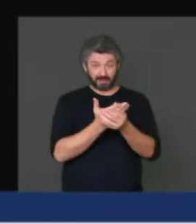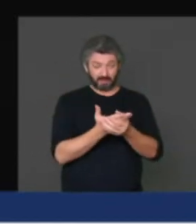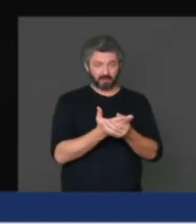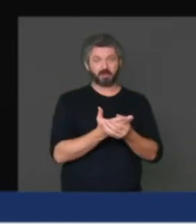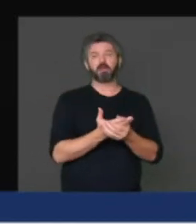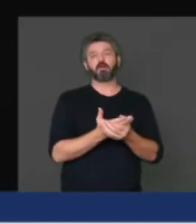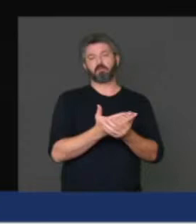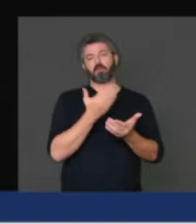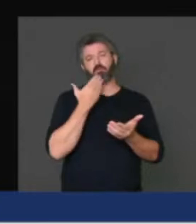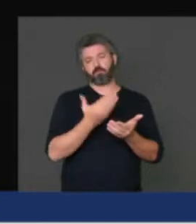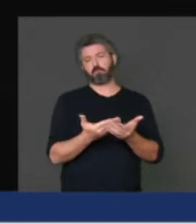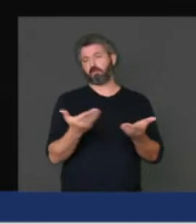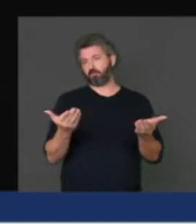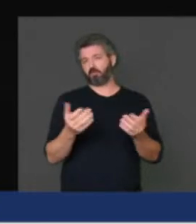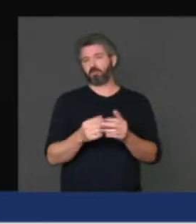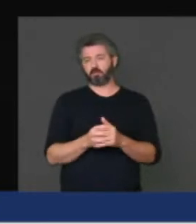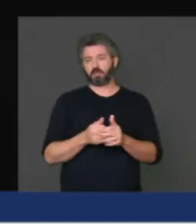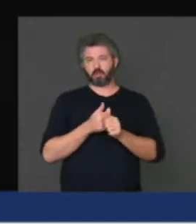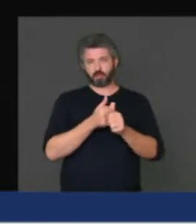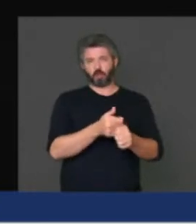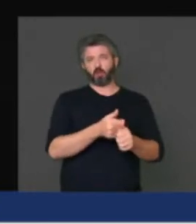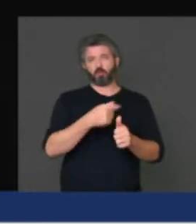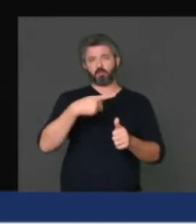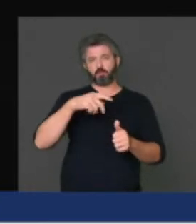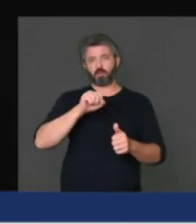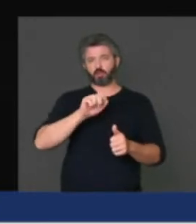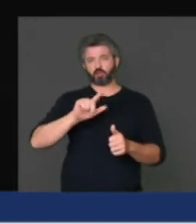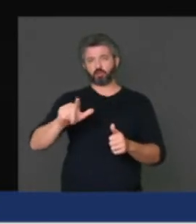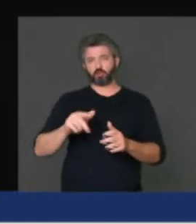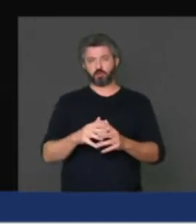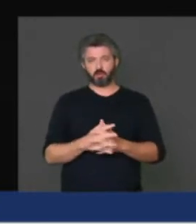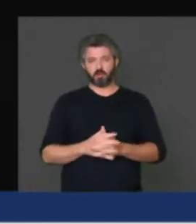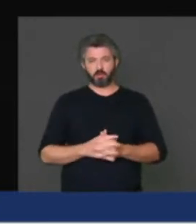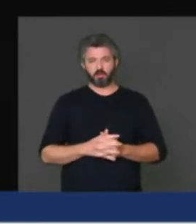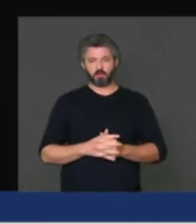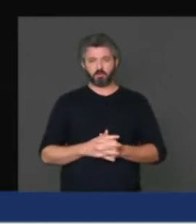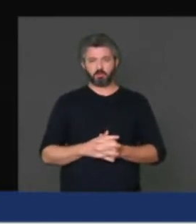A GENTE VAI ANALISAR. MAS O REQUERIMENTO VOTAMOS COM O PSOL. PORTANTO, VOTAMOS SIM AO REQUERIMENTO DO PSOL.